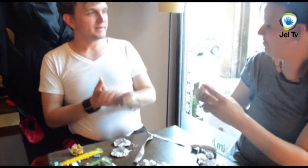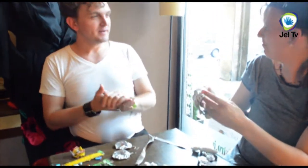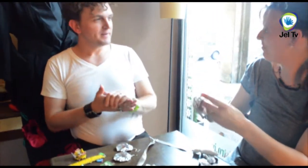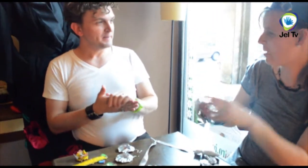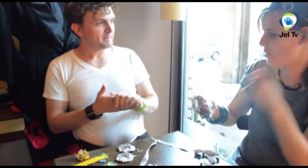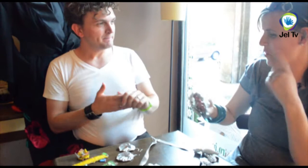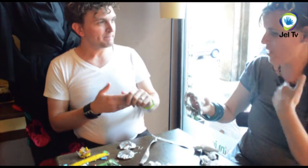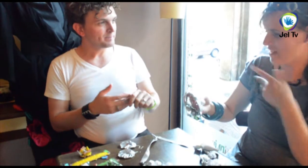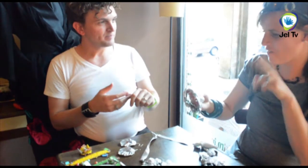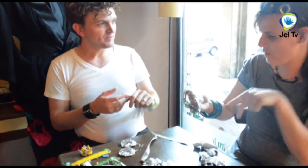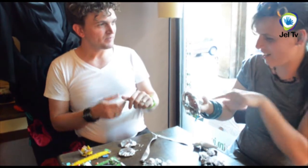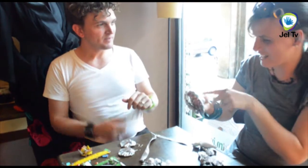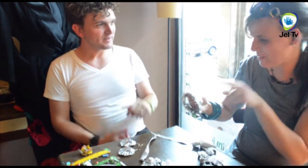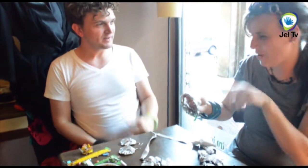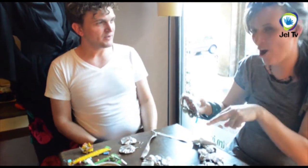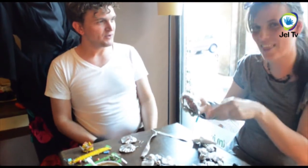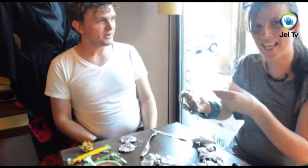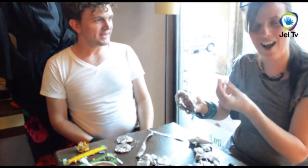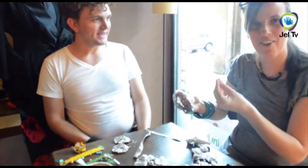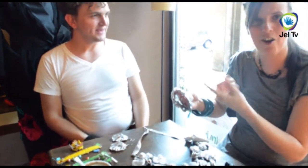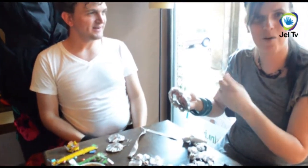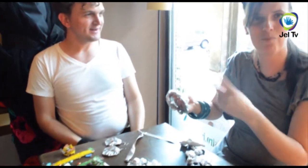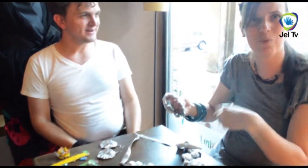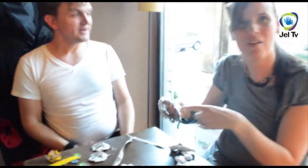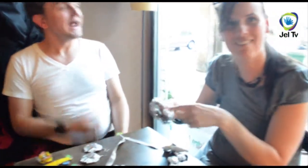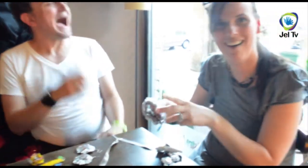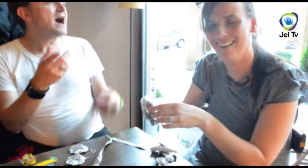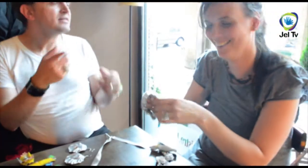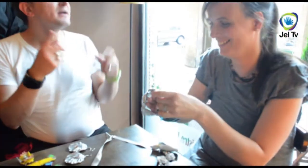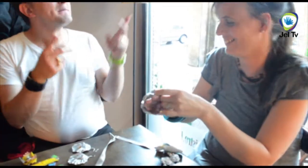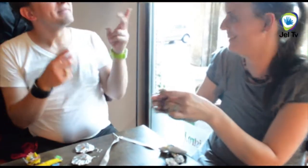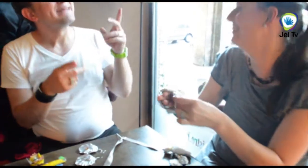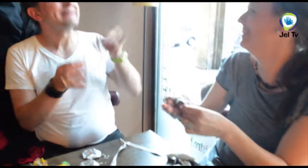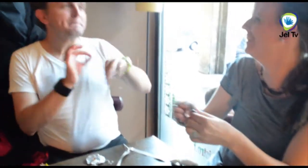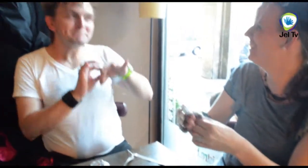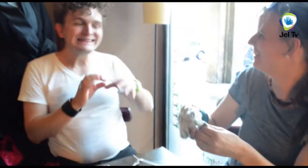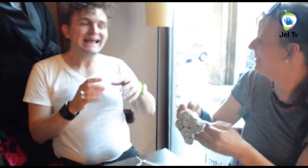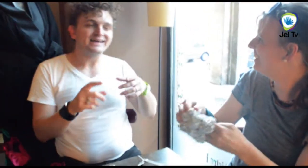Nem gondoltam volna, hogy ezek a maradék anyagokból vannak.